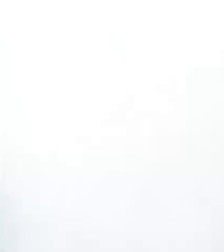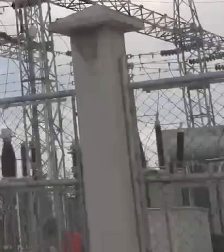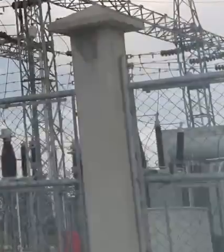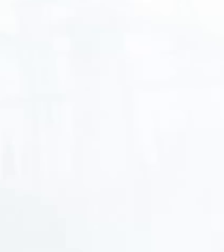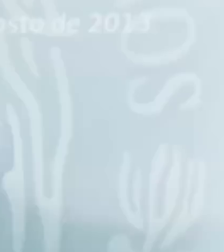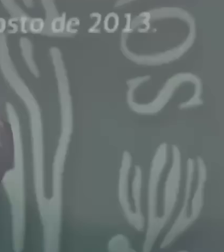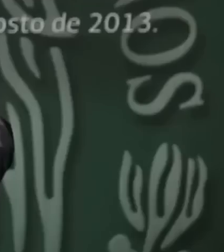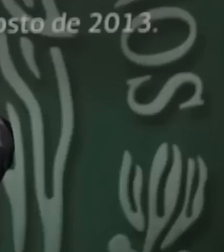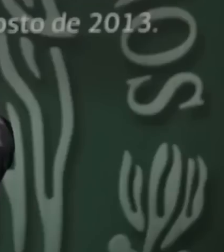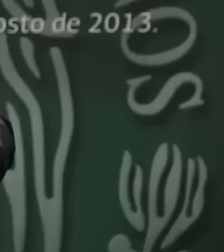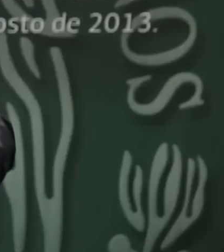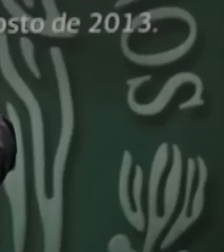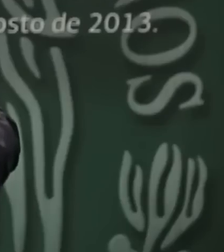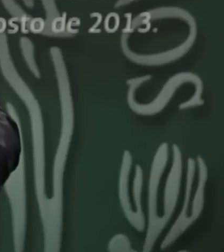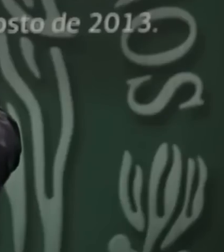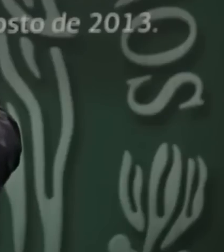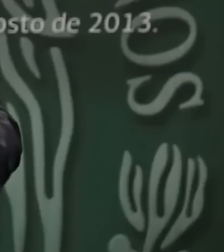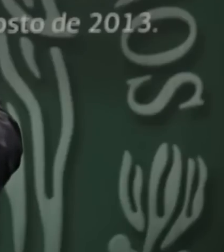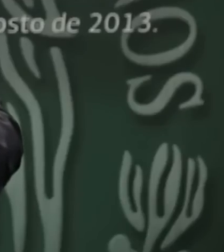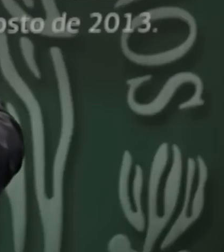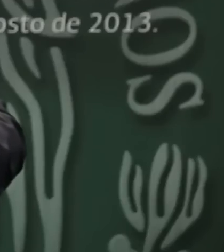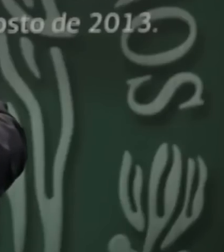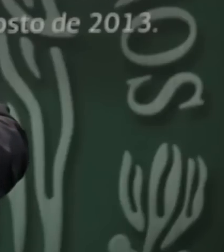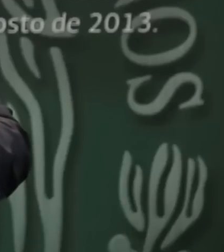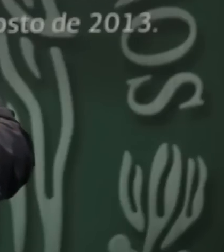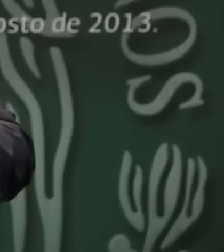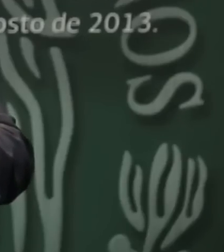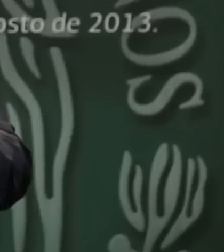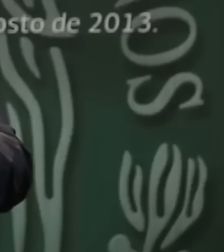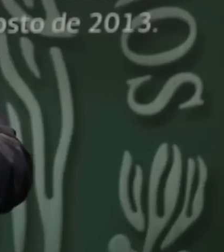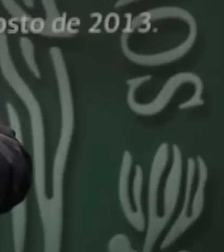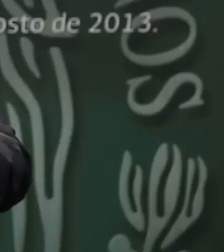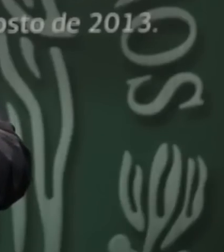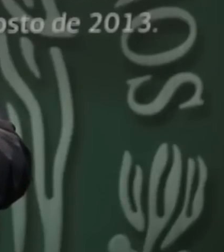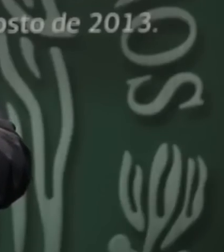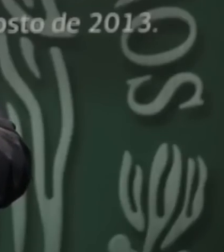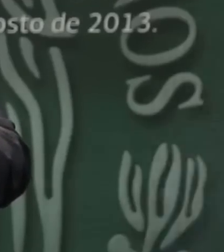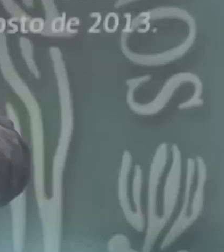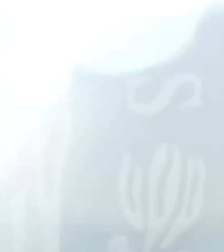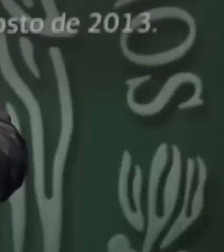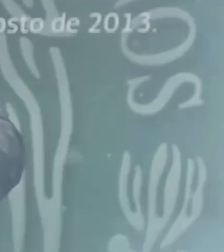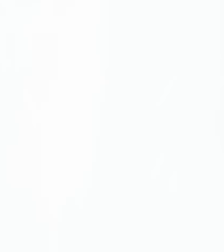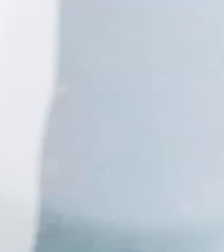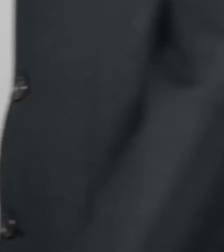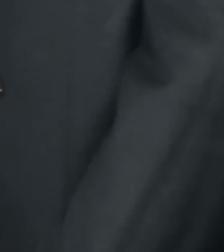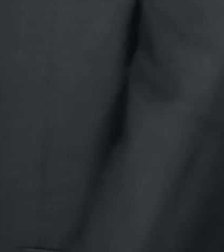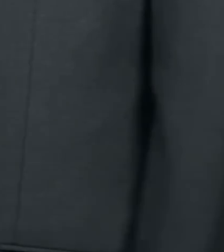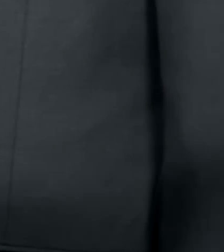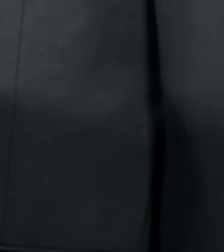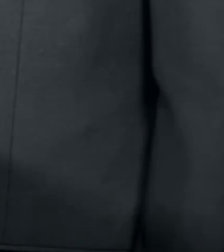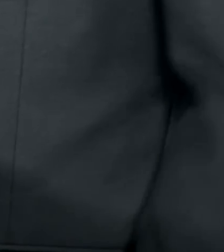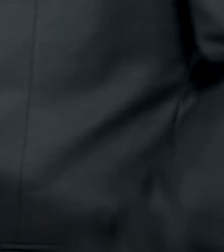es una reversión de la Reforma del año 2013 de Peña Nieto cuyo objetivo era privatizar